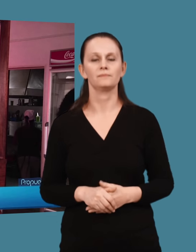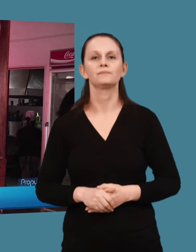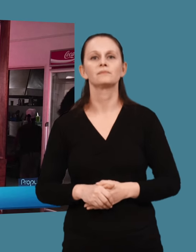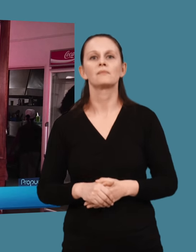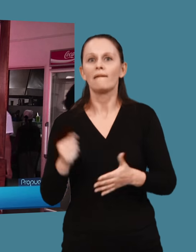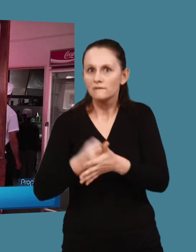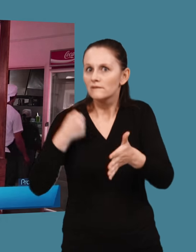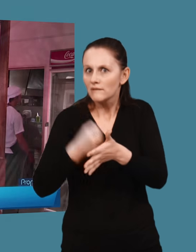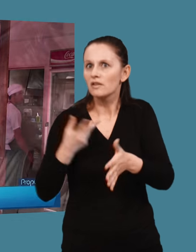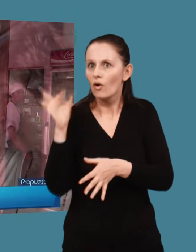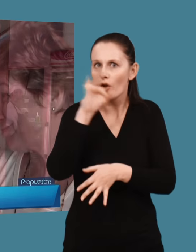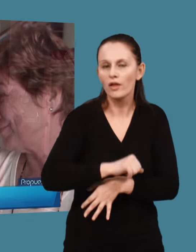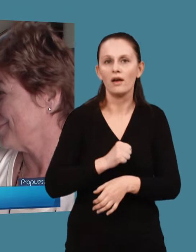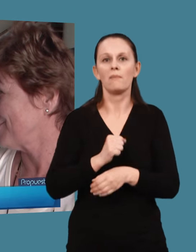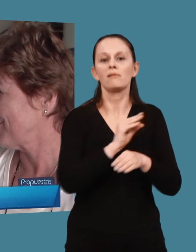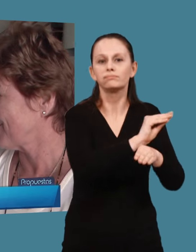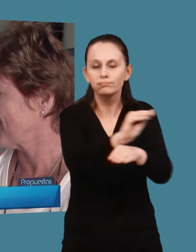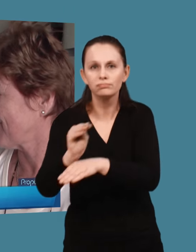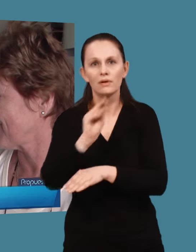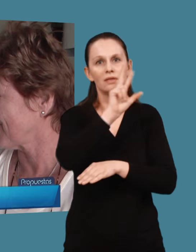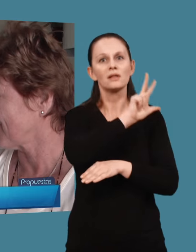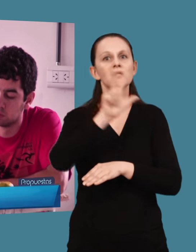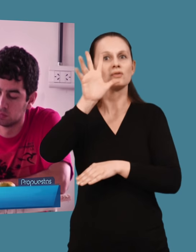Un desafío diario trabajar para darle de comer a 350 alumnos.